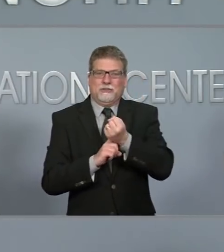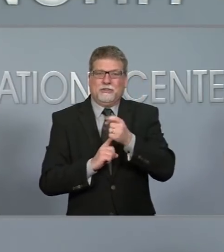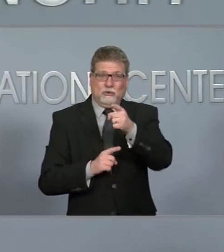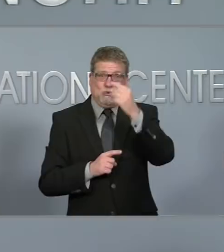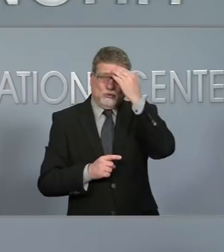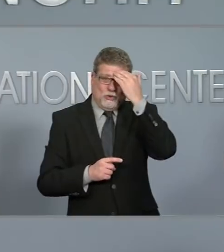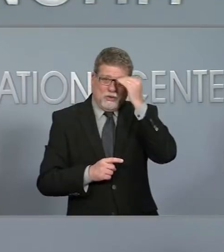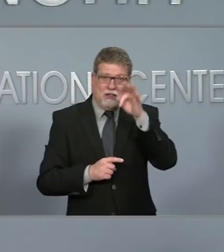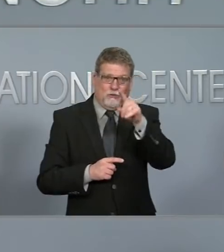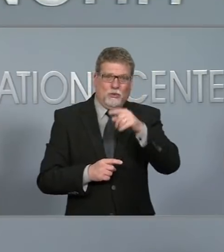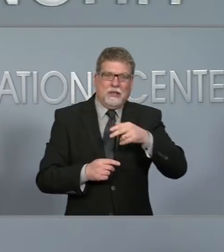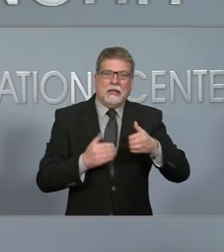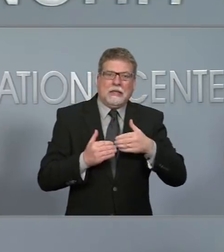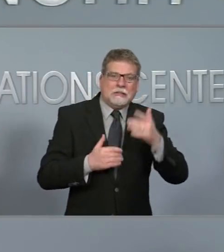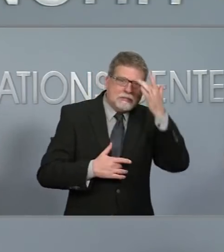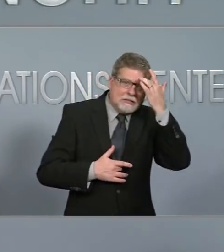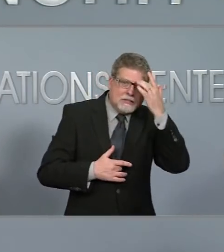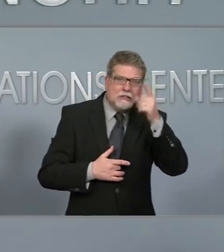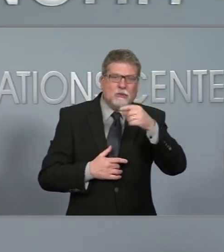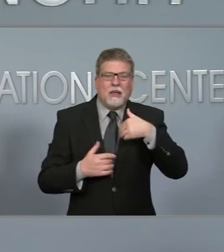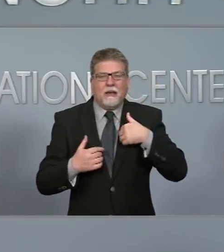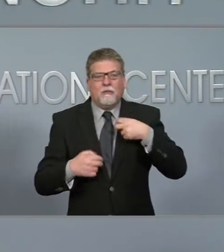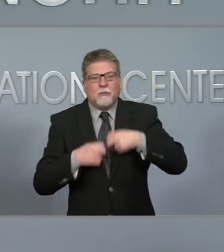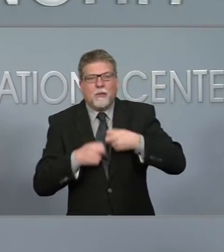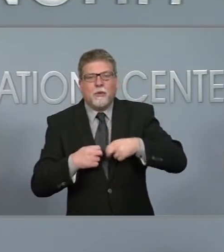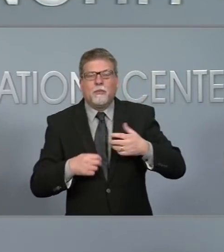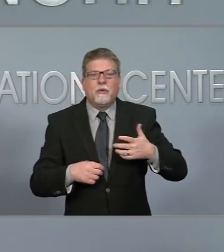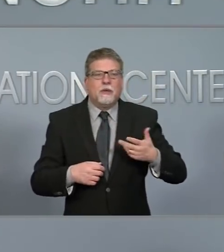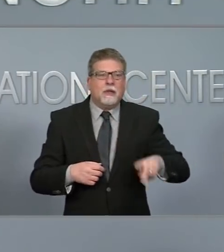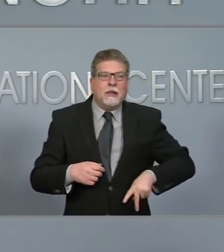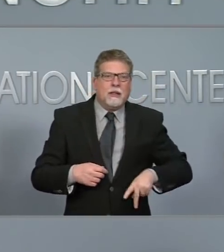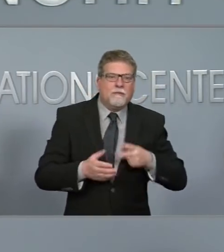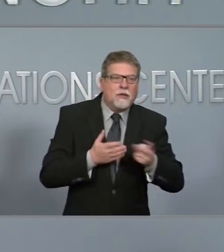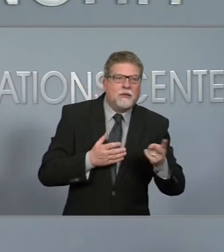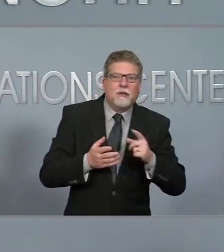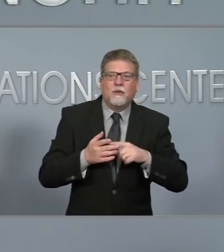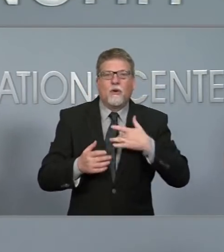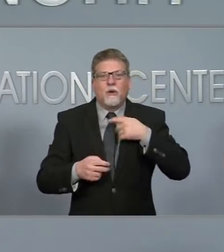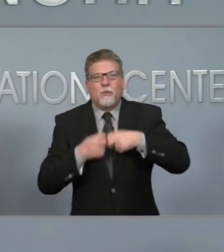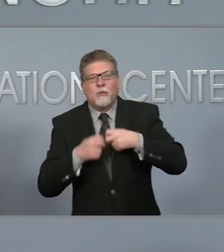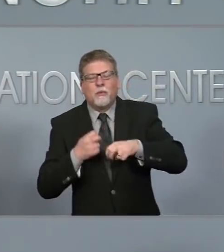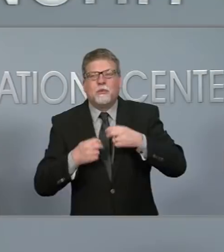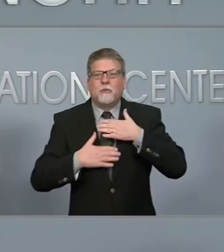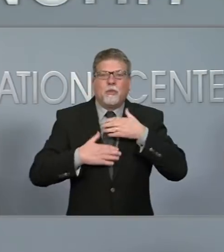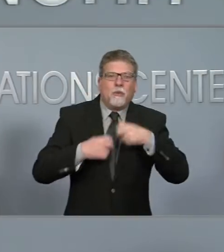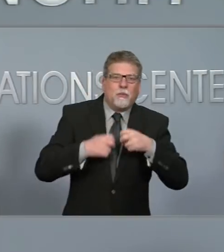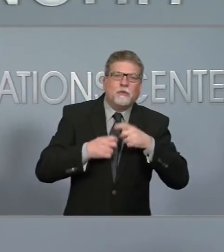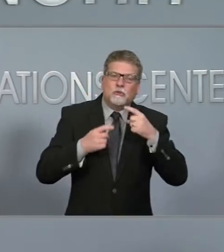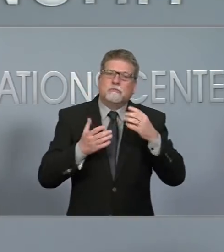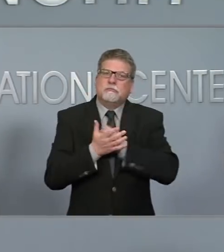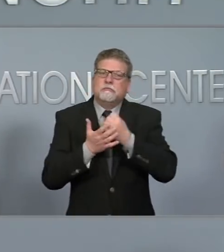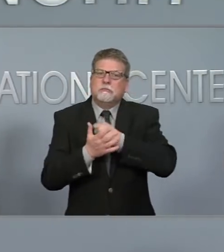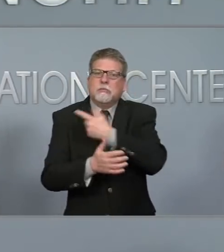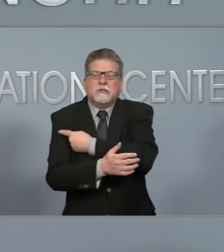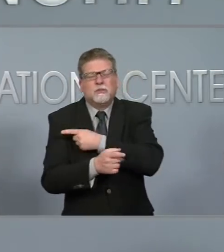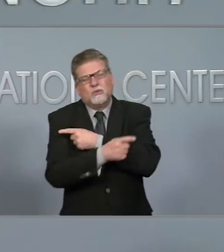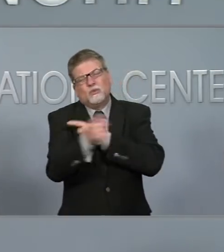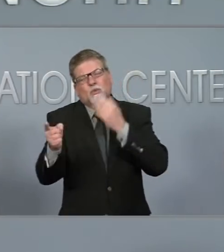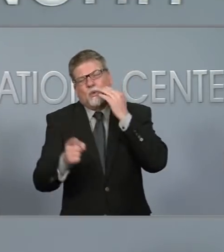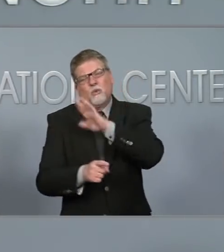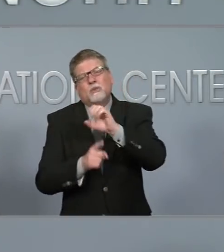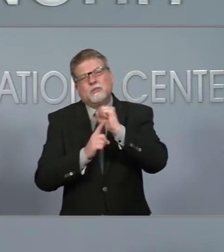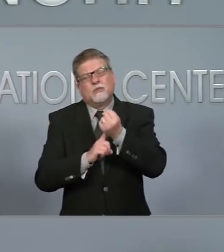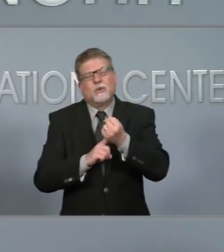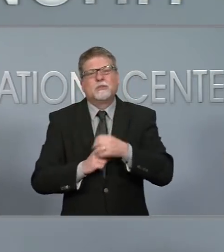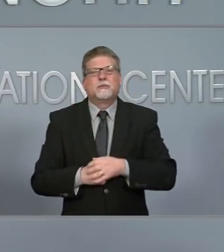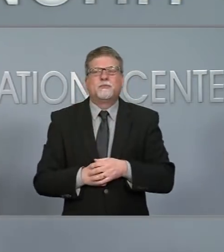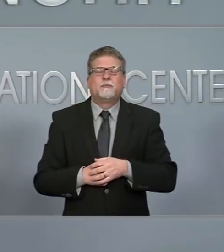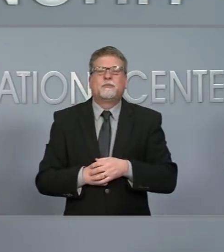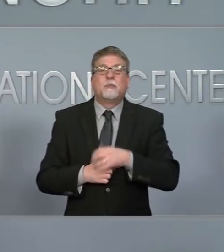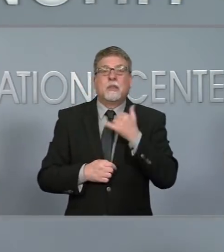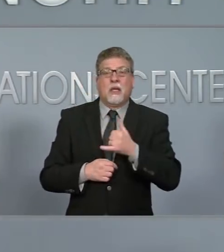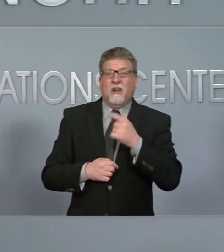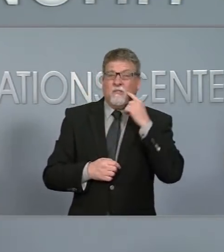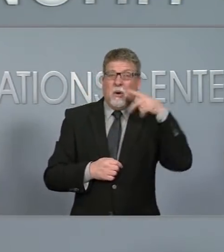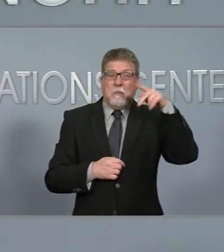cosas que puede hacer para